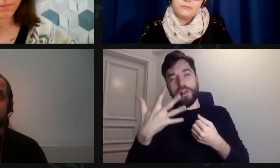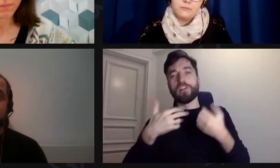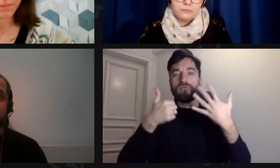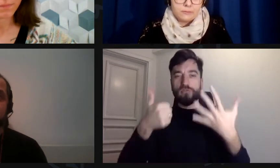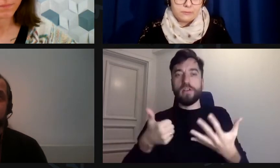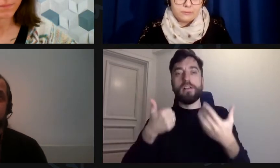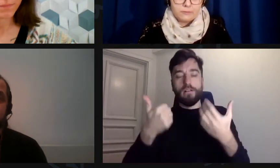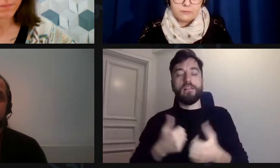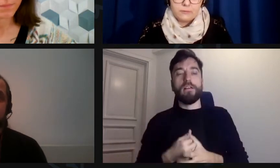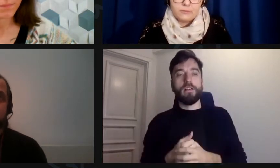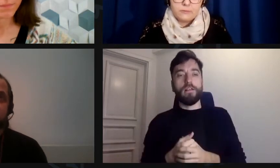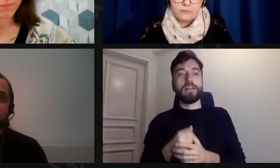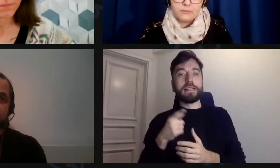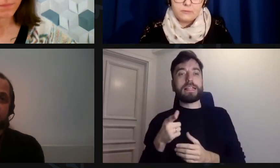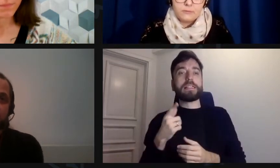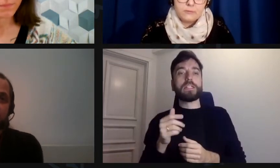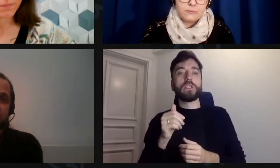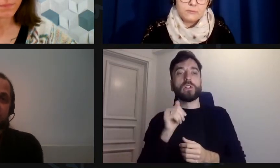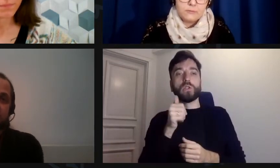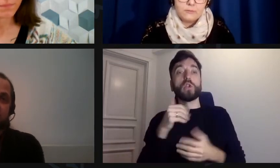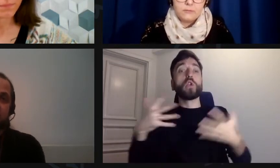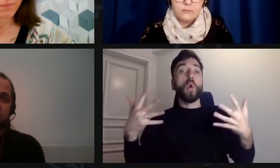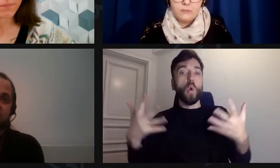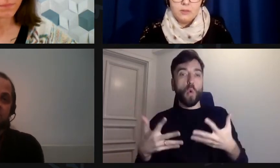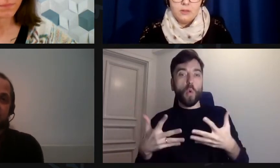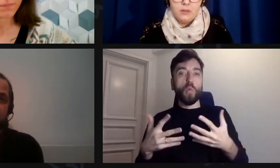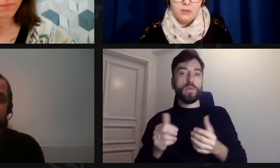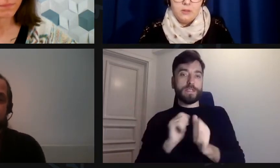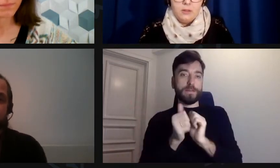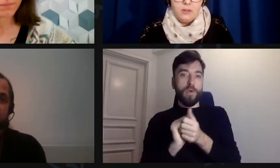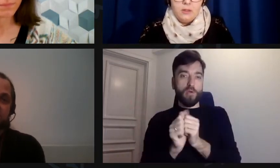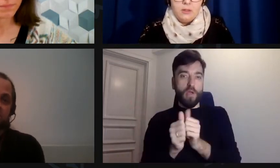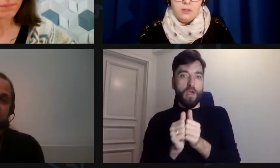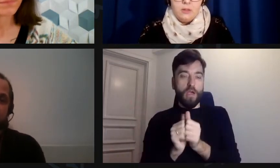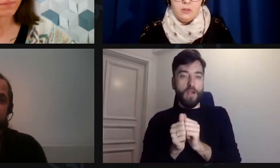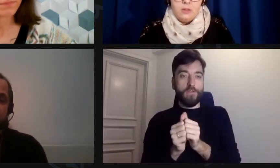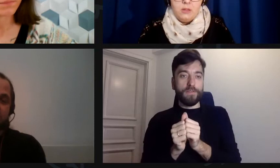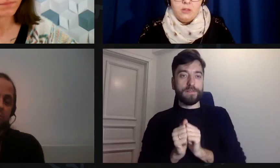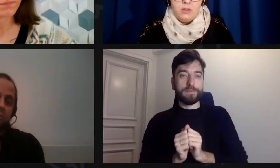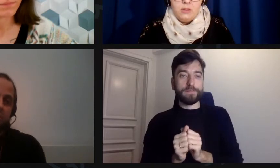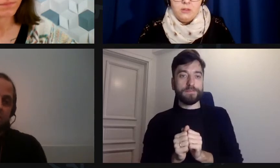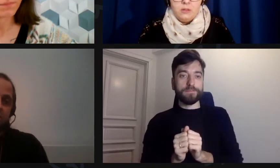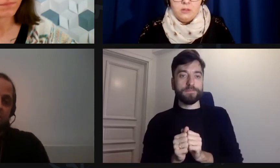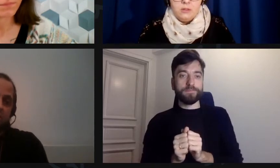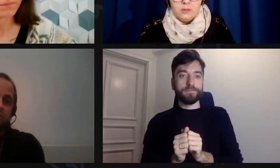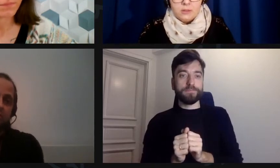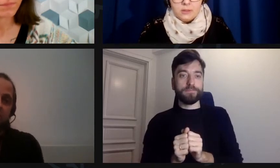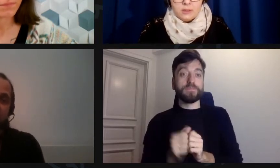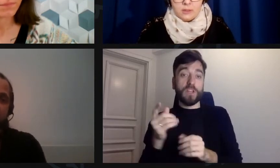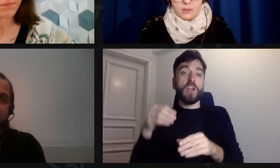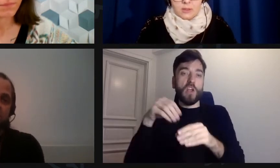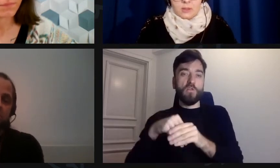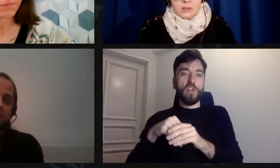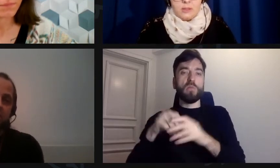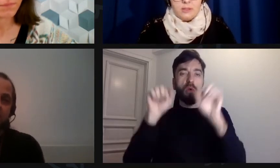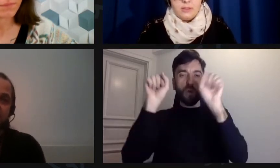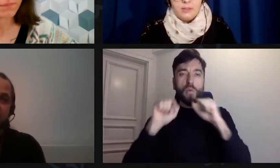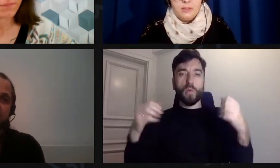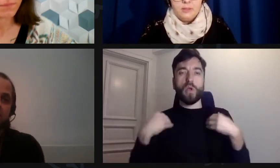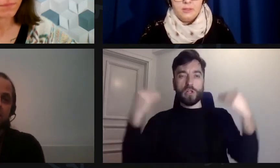Na co dzień jest to klub sportowy, fitnessów, jest tam siłownia, sale do tańca i